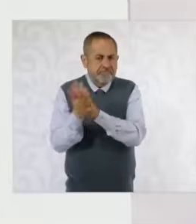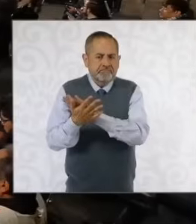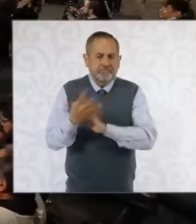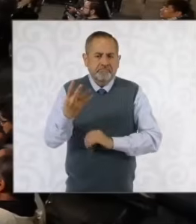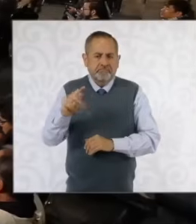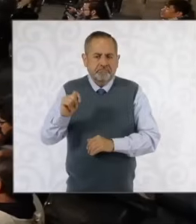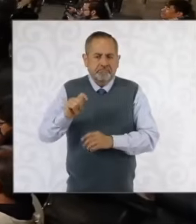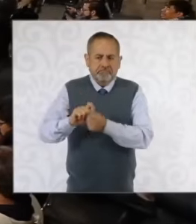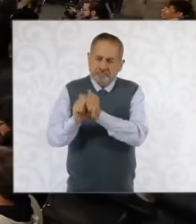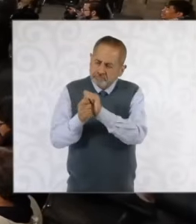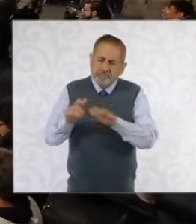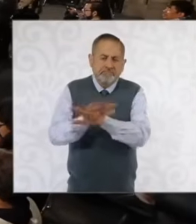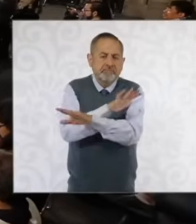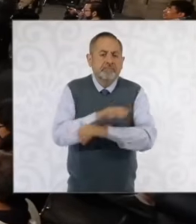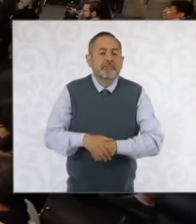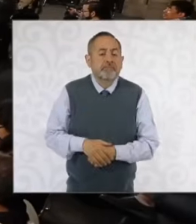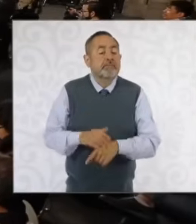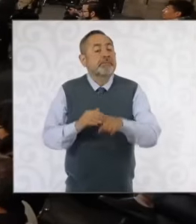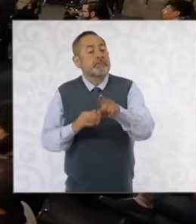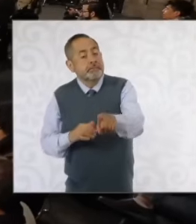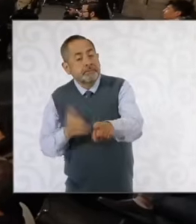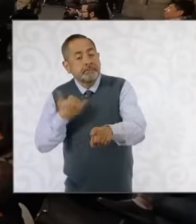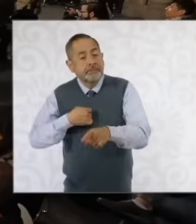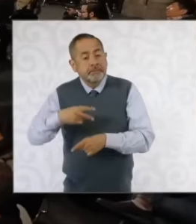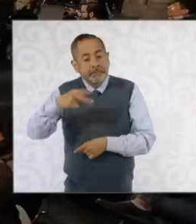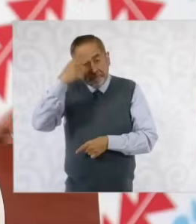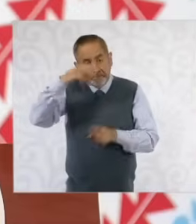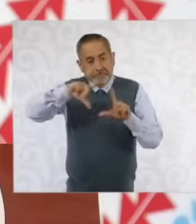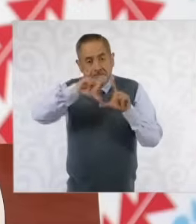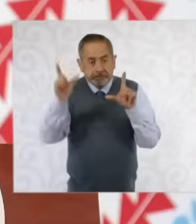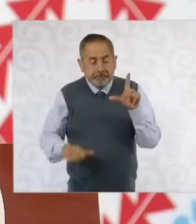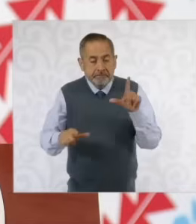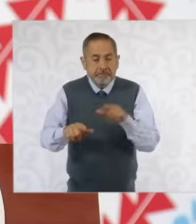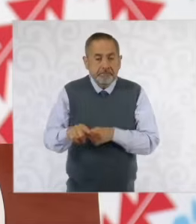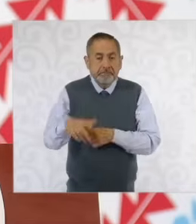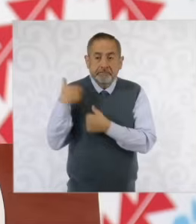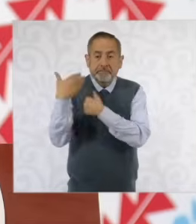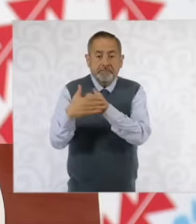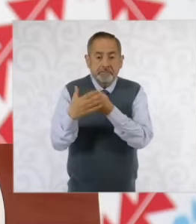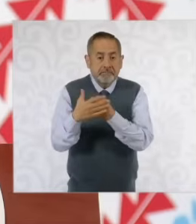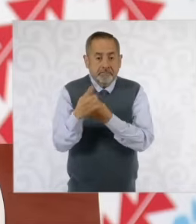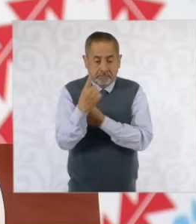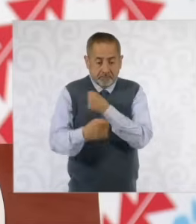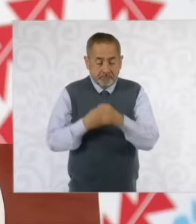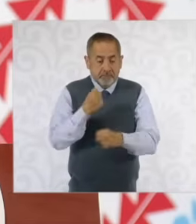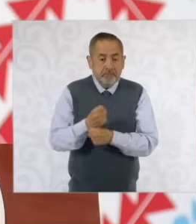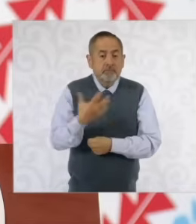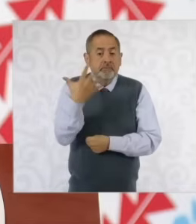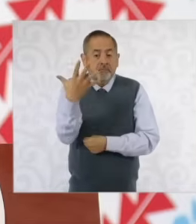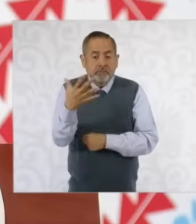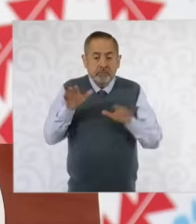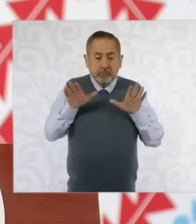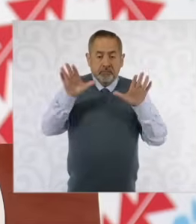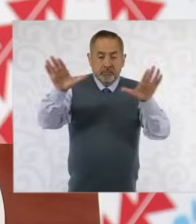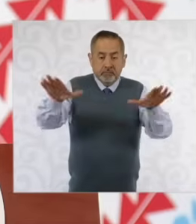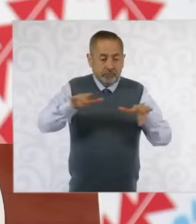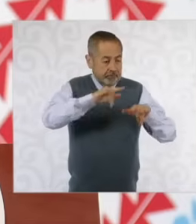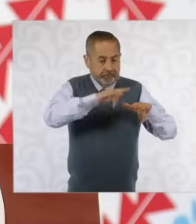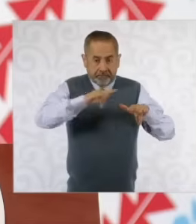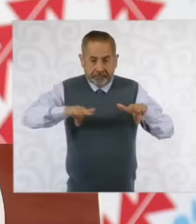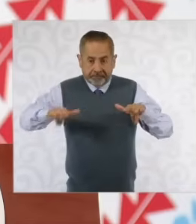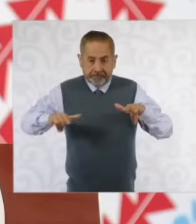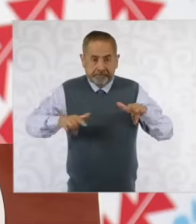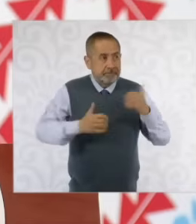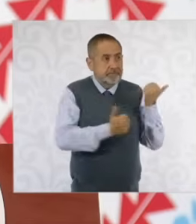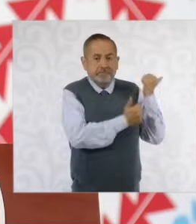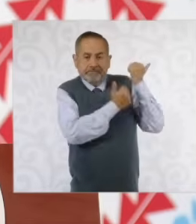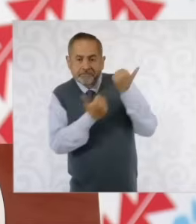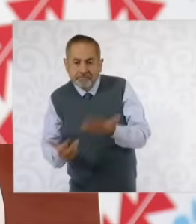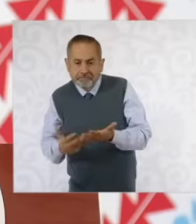y mexicana vienen cinco aviones el próximo año 2025 llegan cinco aviones más de 20 que